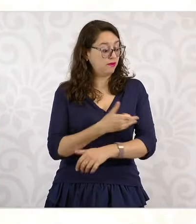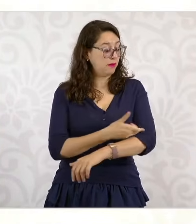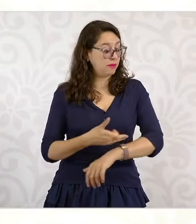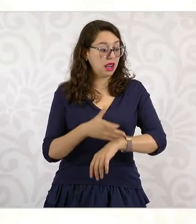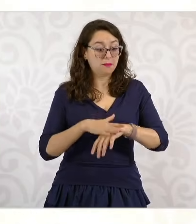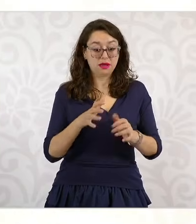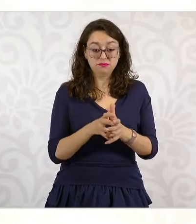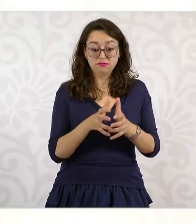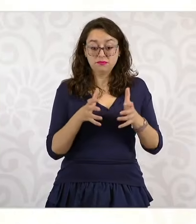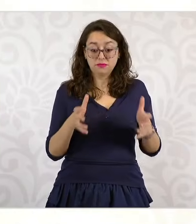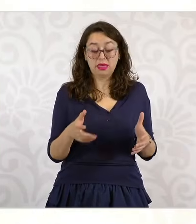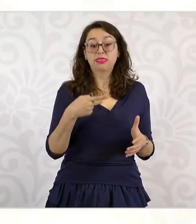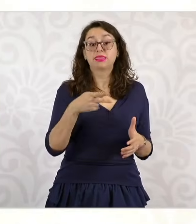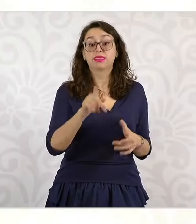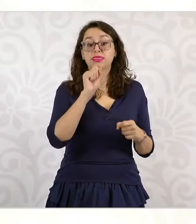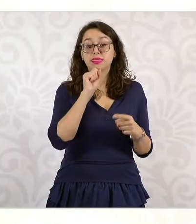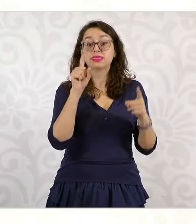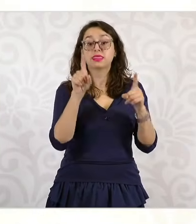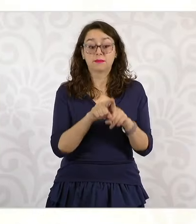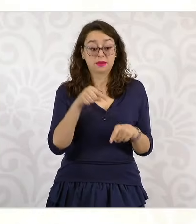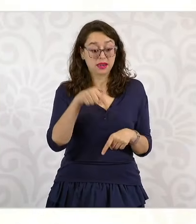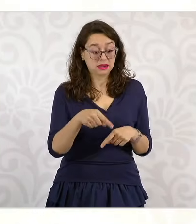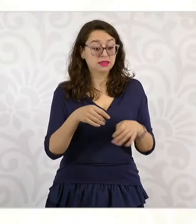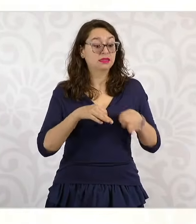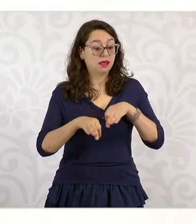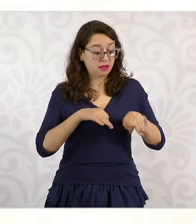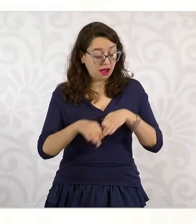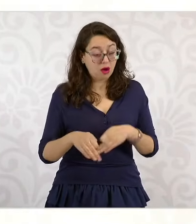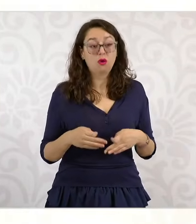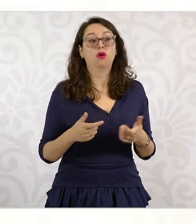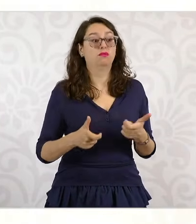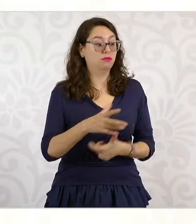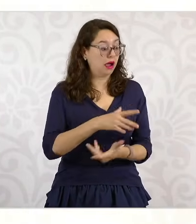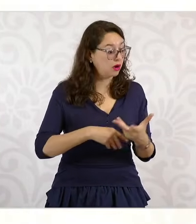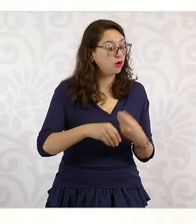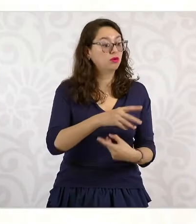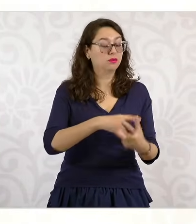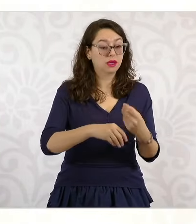sino también que esas familias están creciendo en movilidad económica. estamos viendo eh no